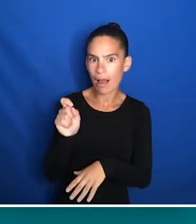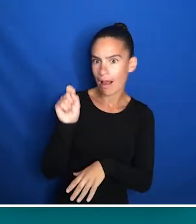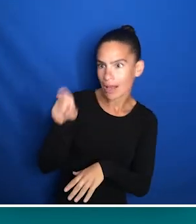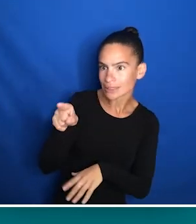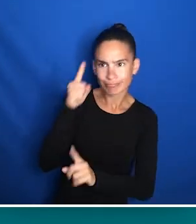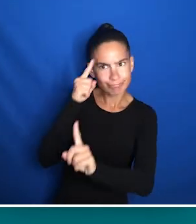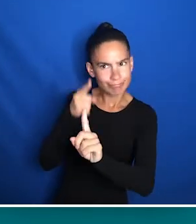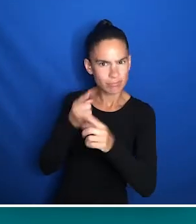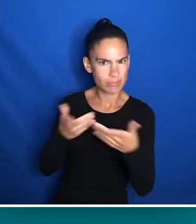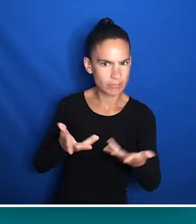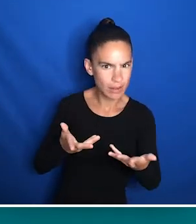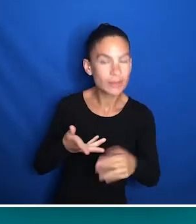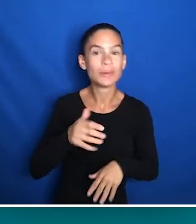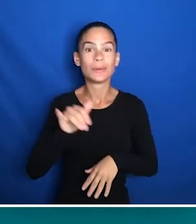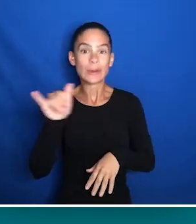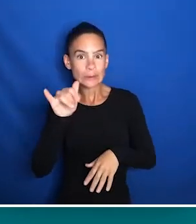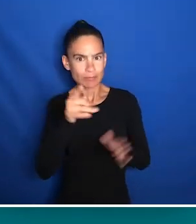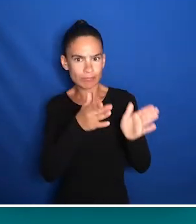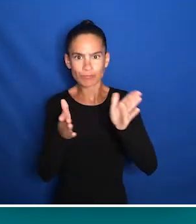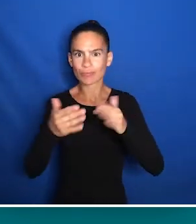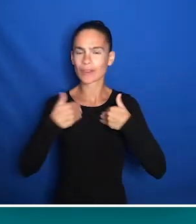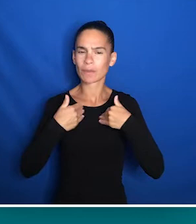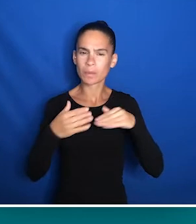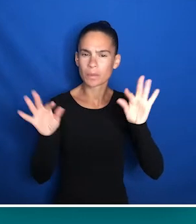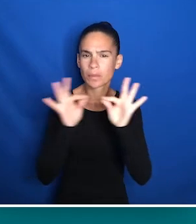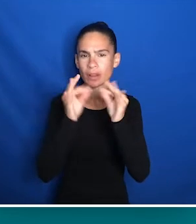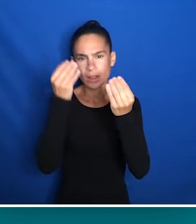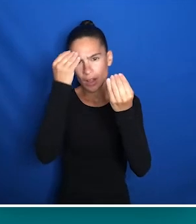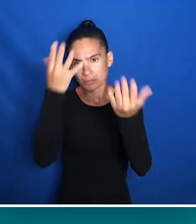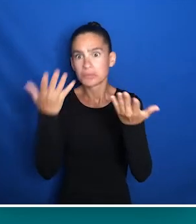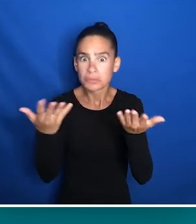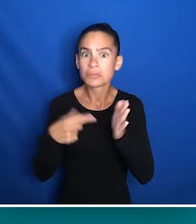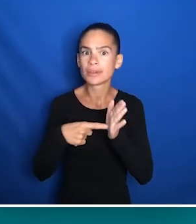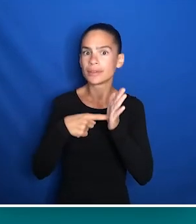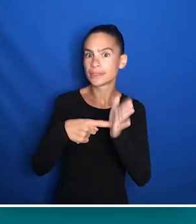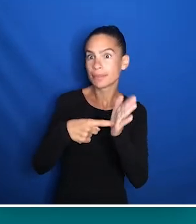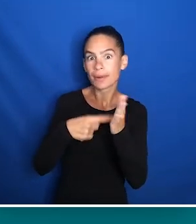sobre qué es lo que estás pidiendo. [Narrador] También puedes estar preparado al tener información importante